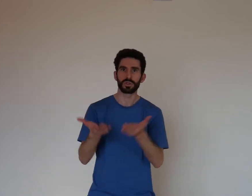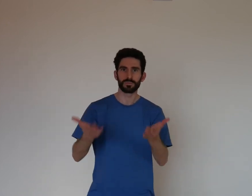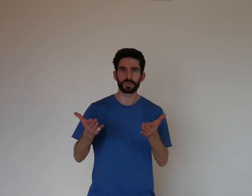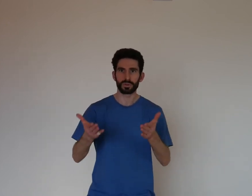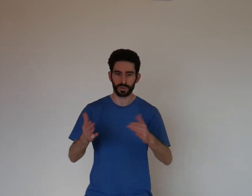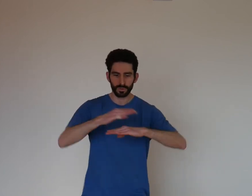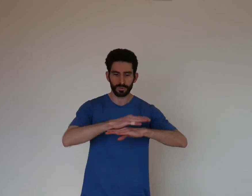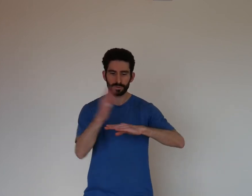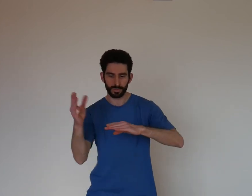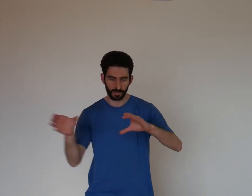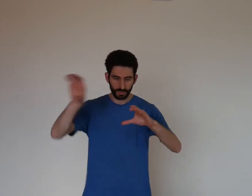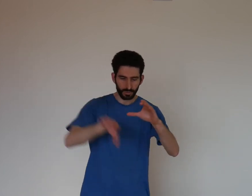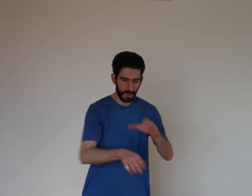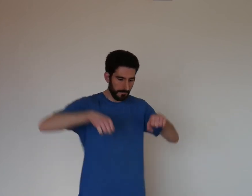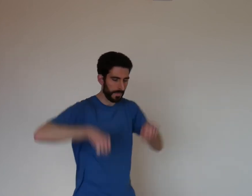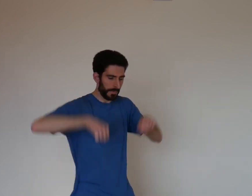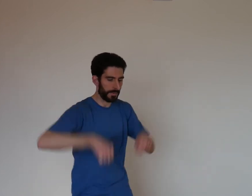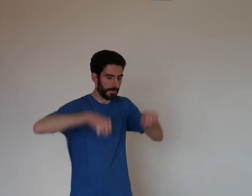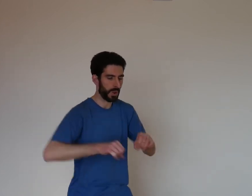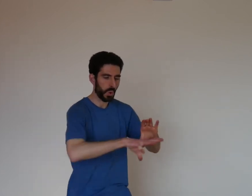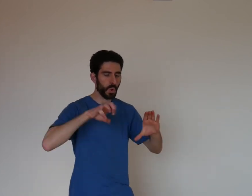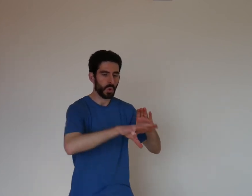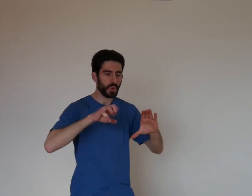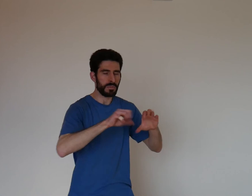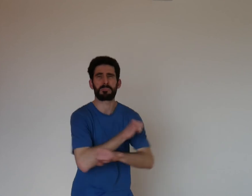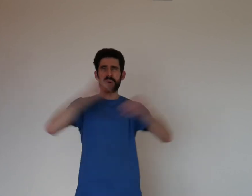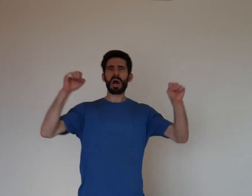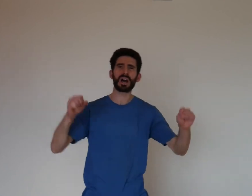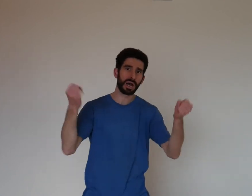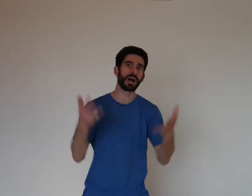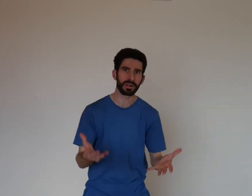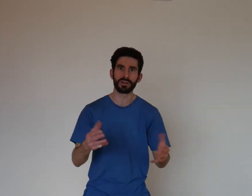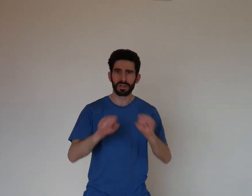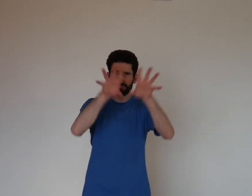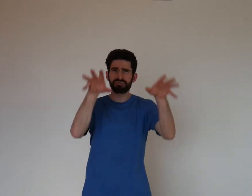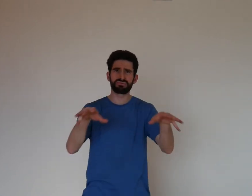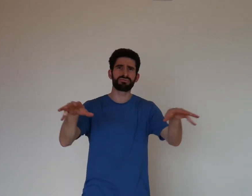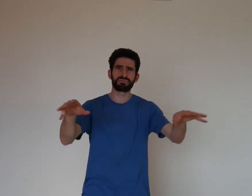La vidange se fait par pompage. *Aspiration* *Tuyau qui explose* *Débordement*